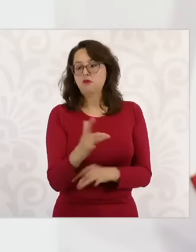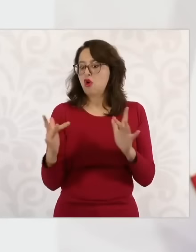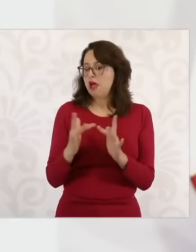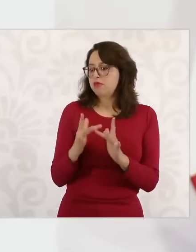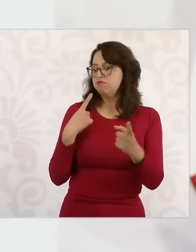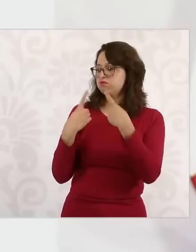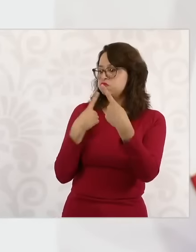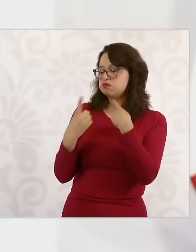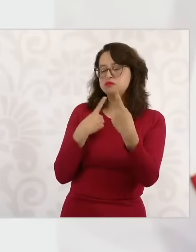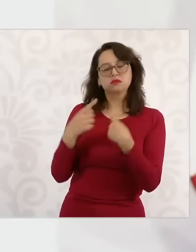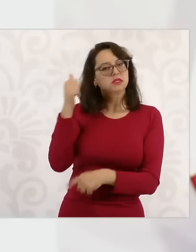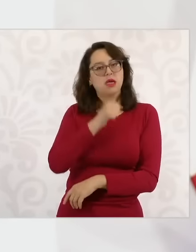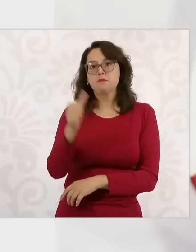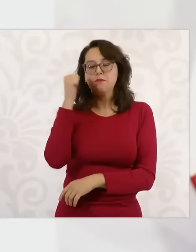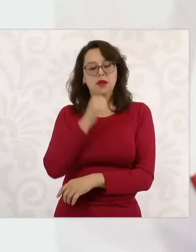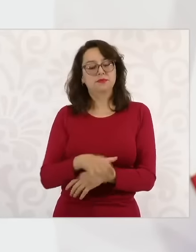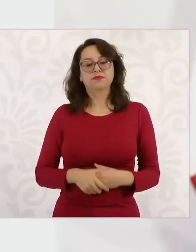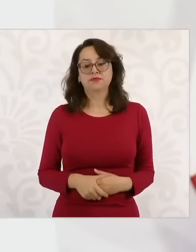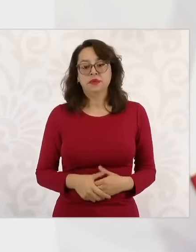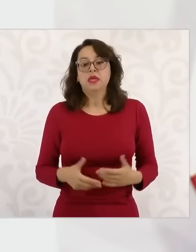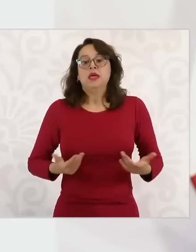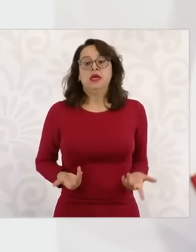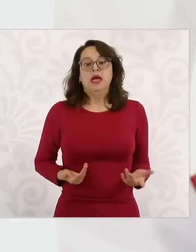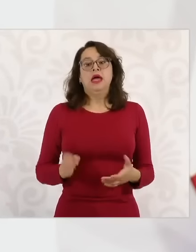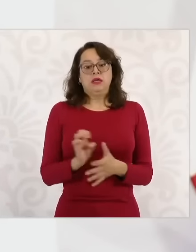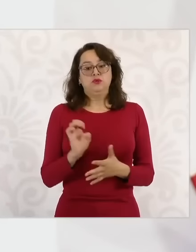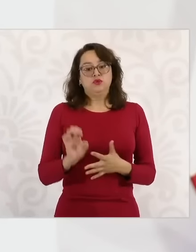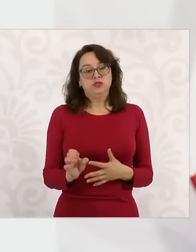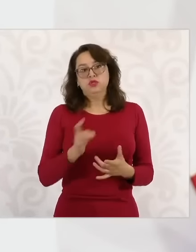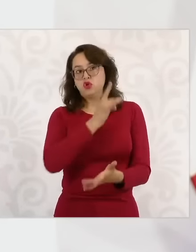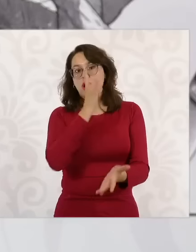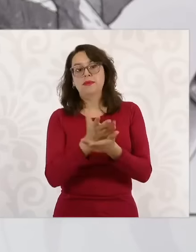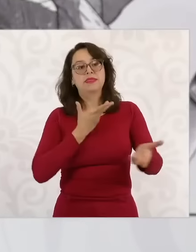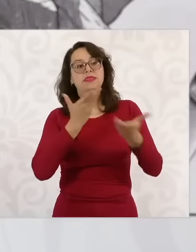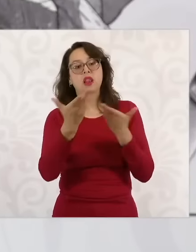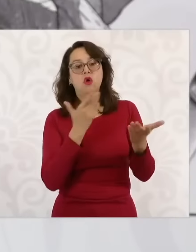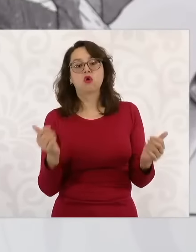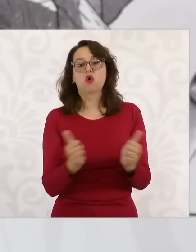con el secretario Verdeguer. Entonces, lo que queremos es respeto y que en todo caso se analice